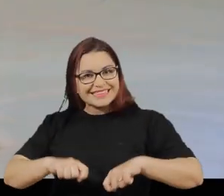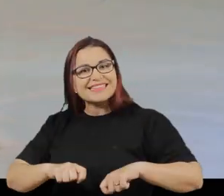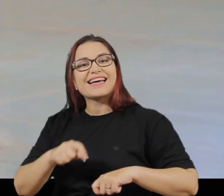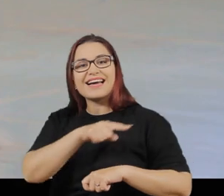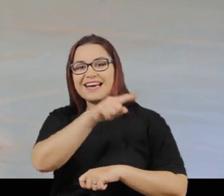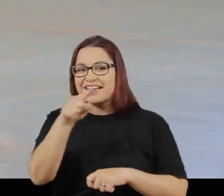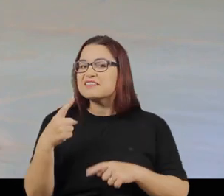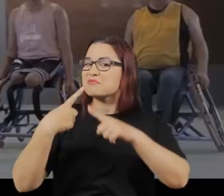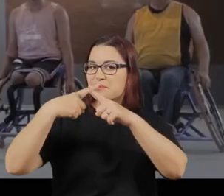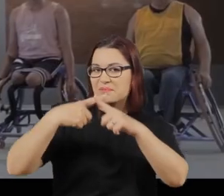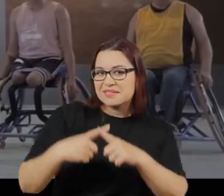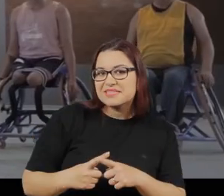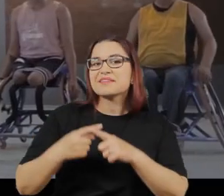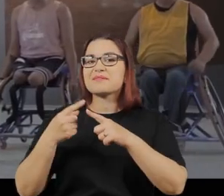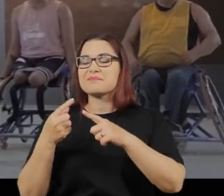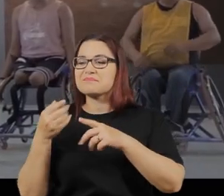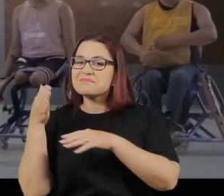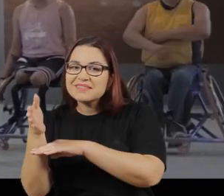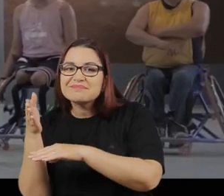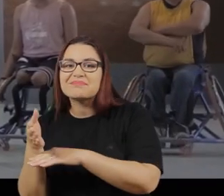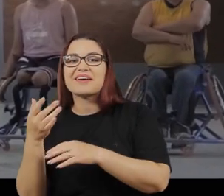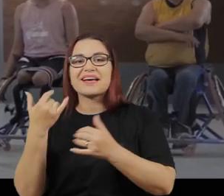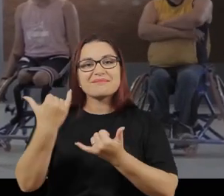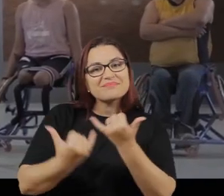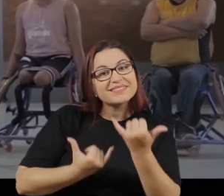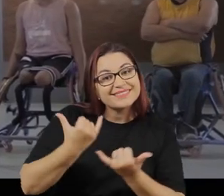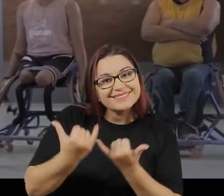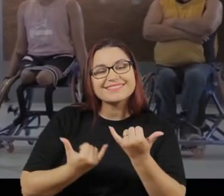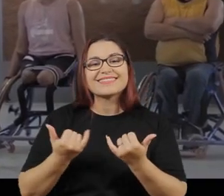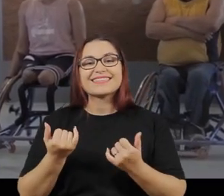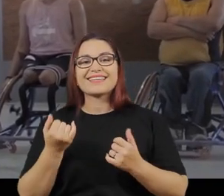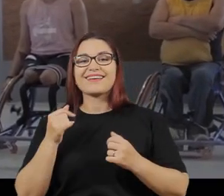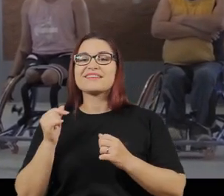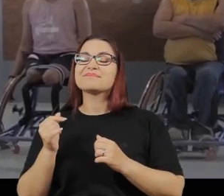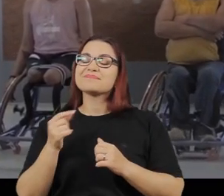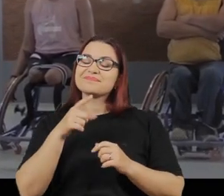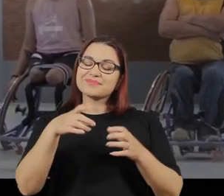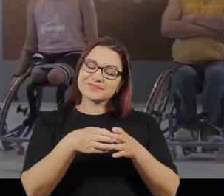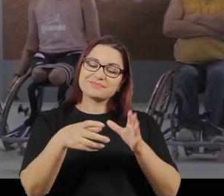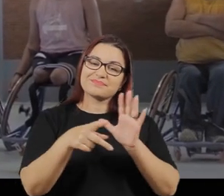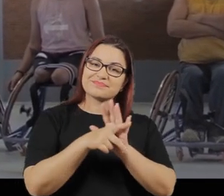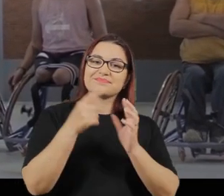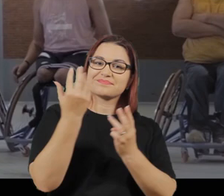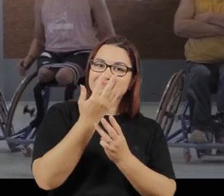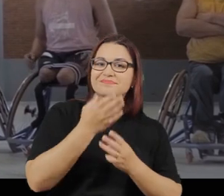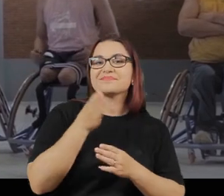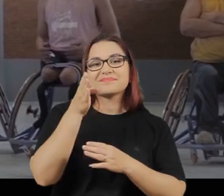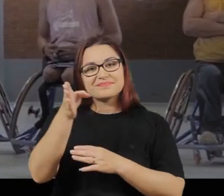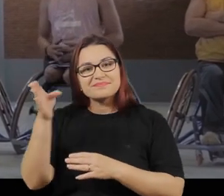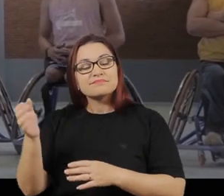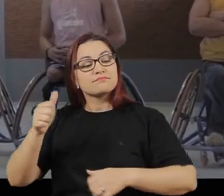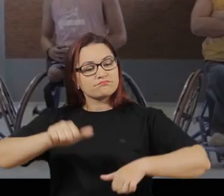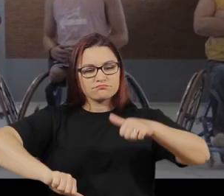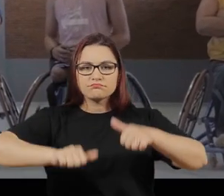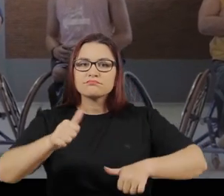disputar, brincar, jogar e representar com qualidade